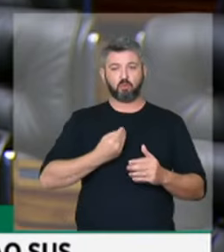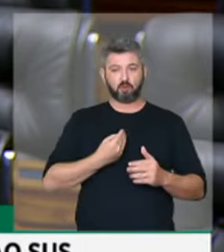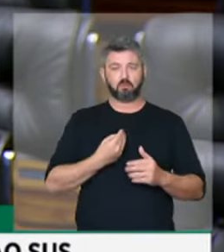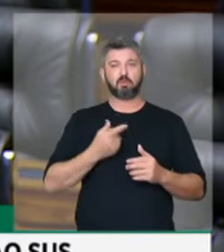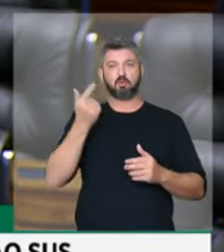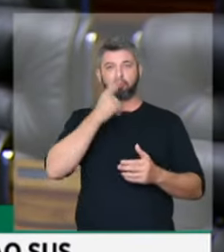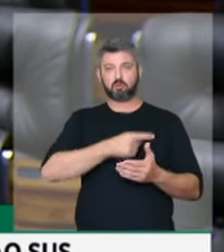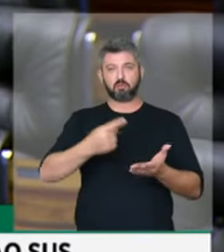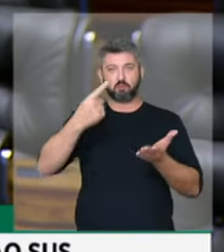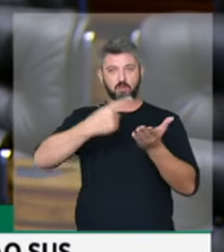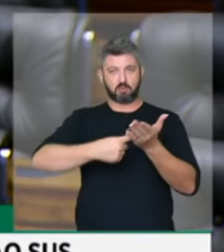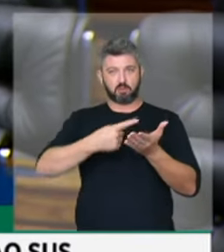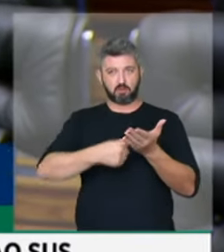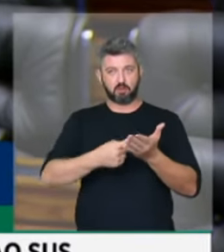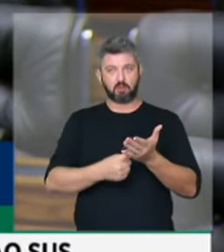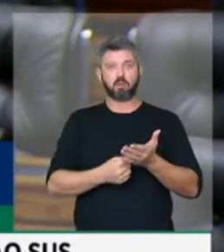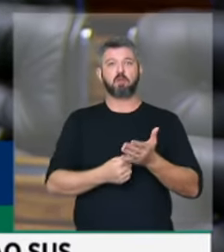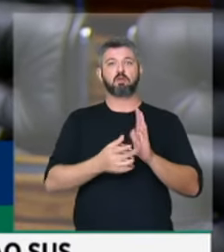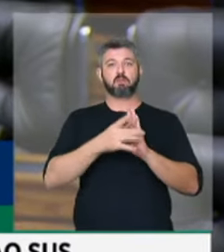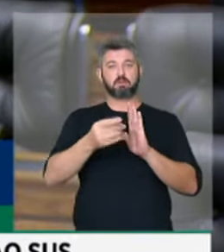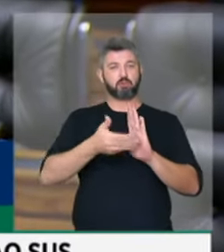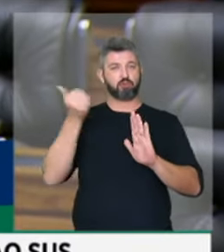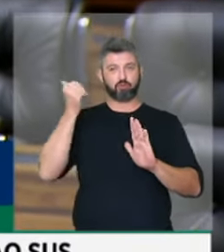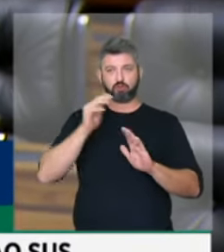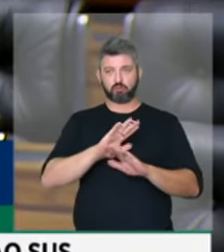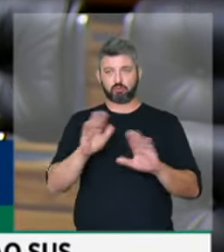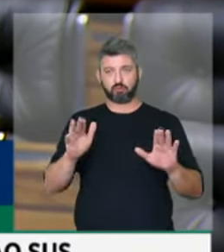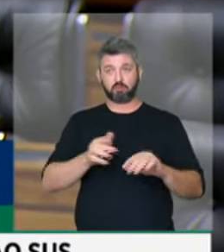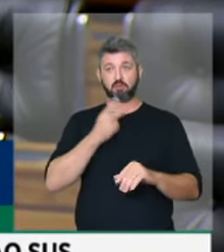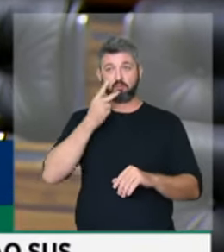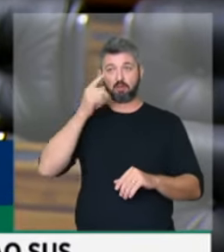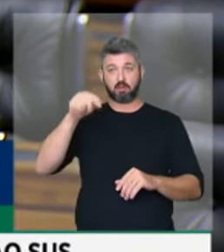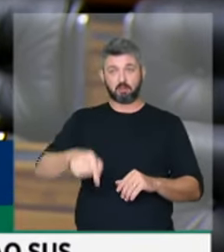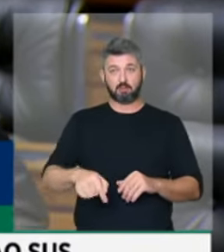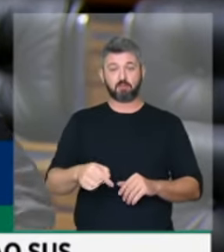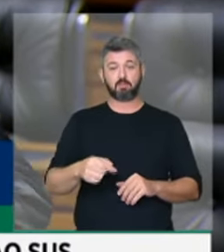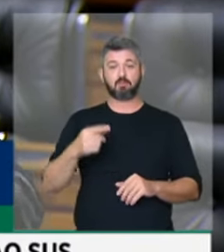DESTAQUE E REGISTRAR AQUI EM NOME DO PAULO GANIME QUE FOI AUTOR DA EMENDA E DEPOIS DO DESTAQUE, O QUE A GENTE FALOU